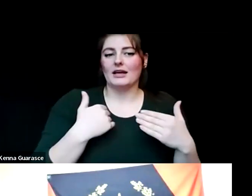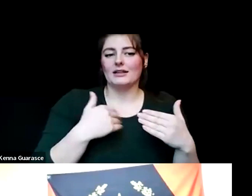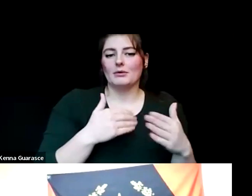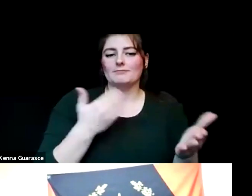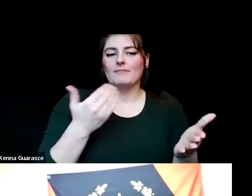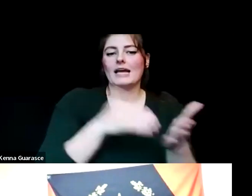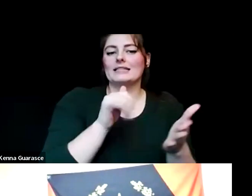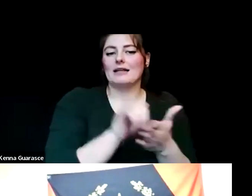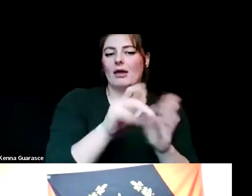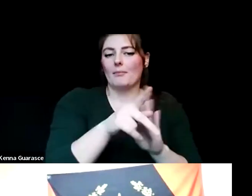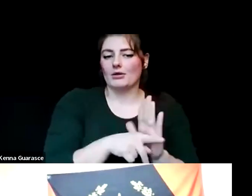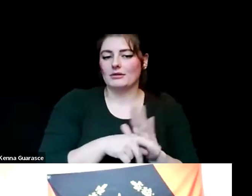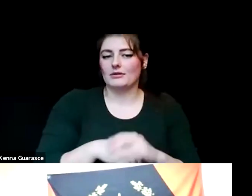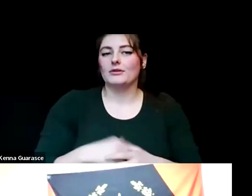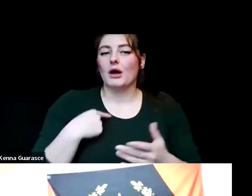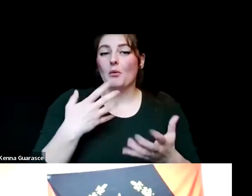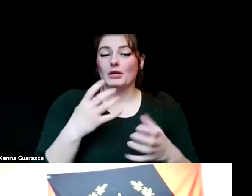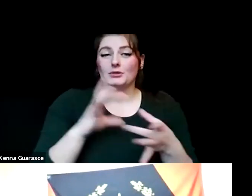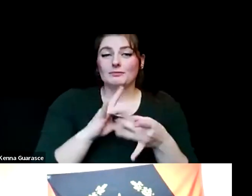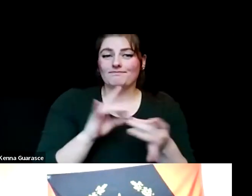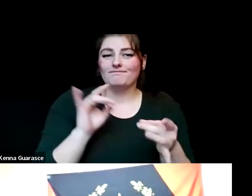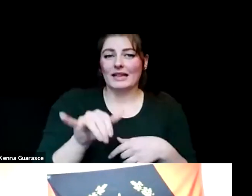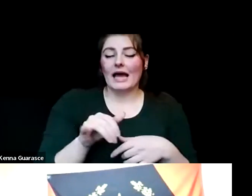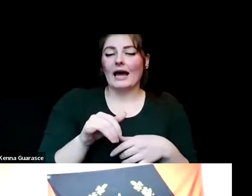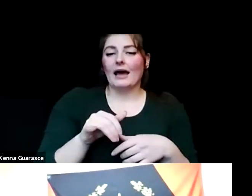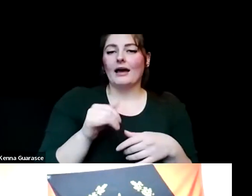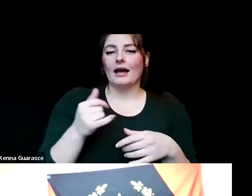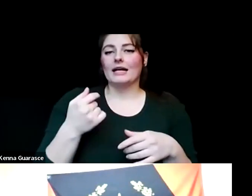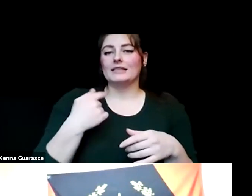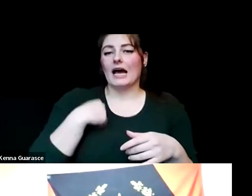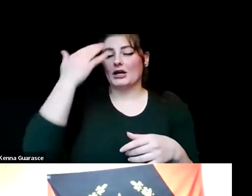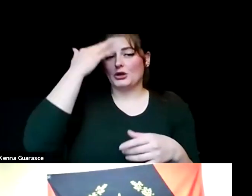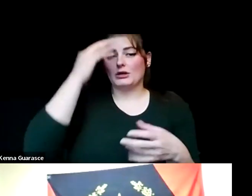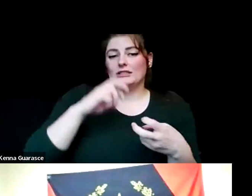Quiero decir que HUD emitió un aviso en asociación con HHS